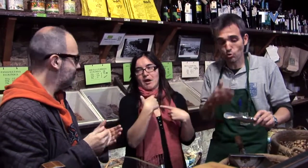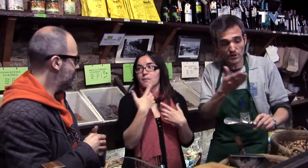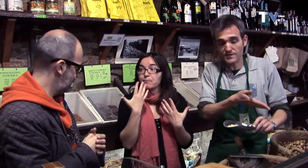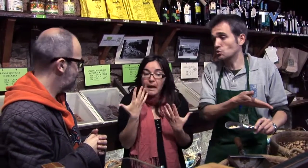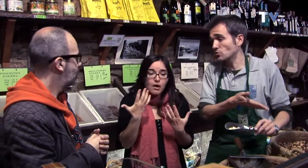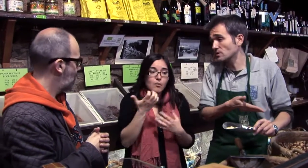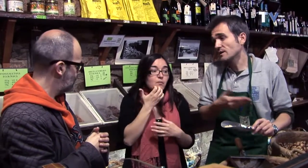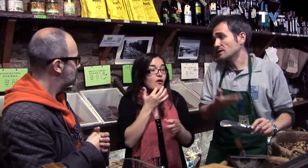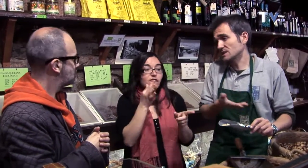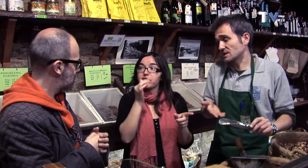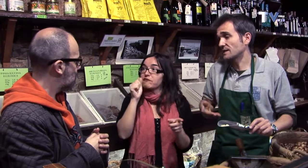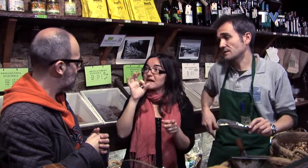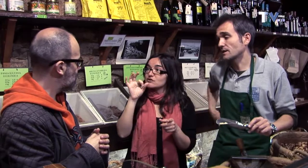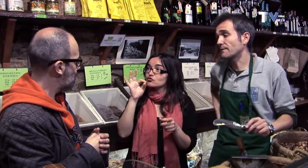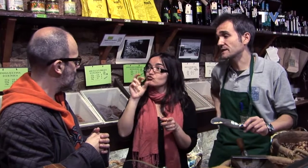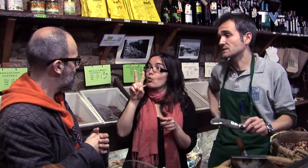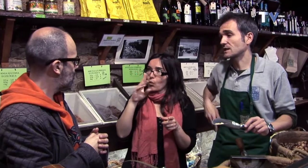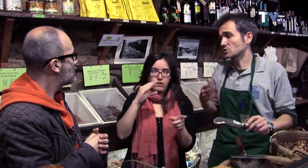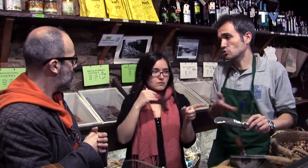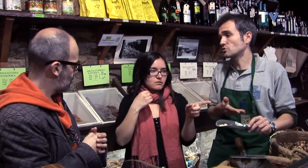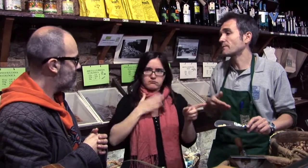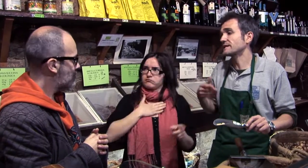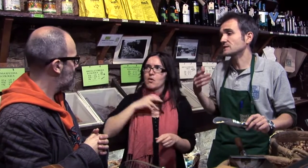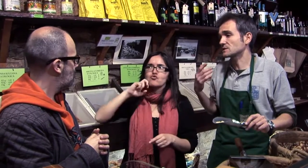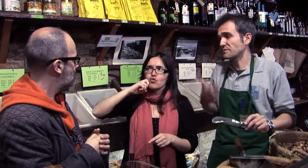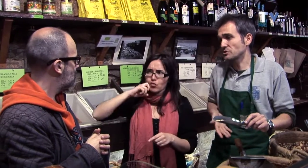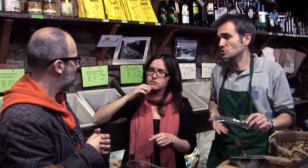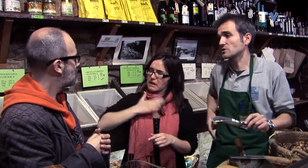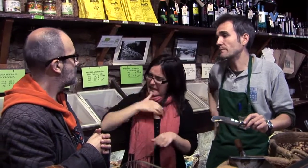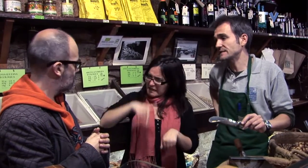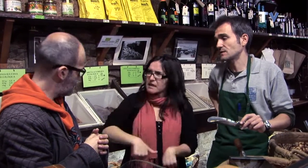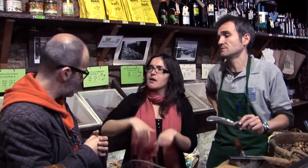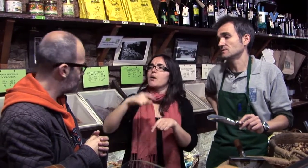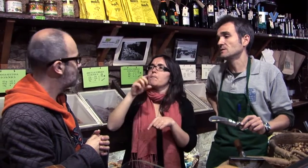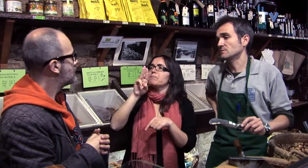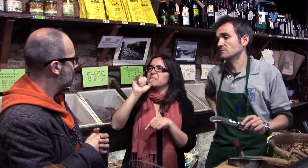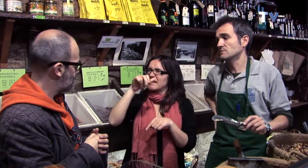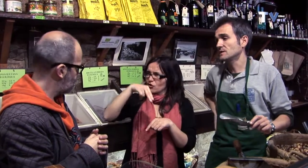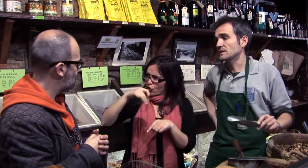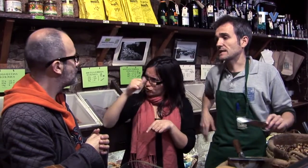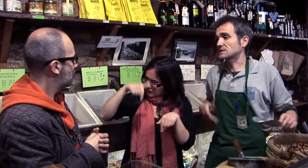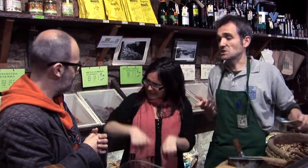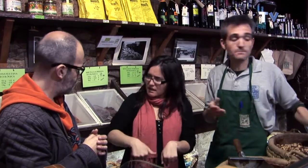Pero, las judías,las nueces, son de aquí, los piñones son de aquí...